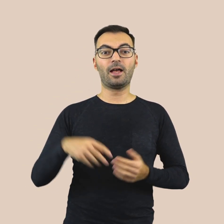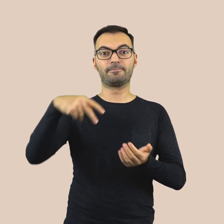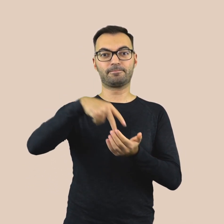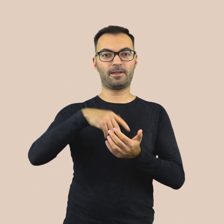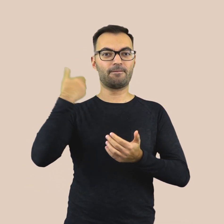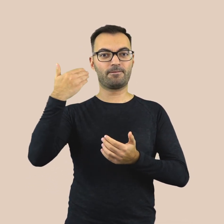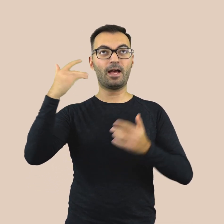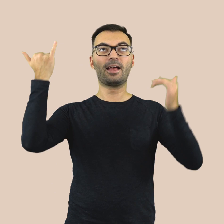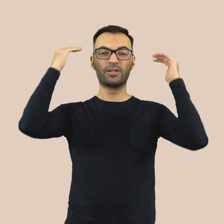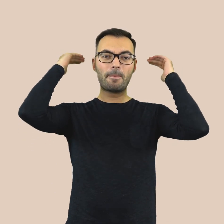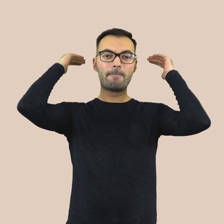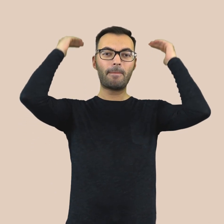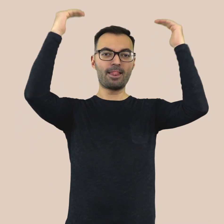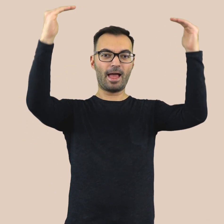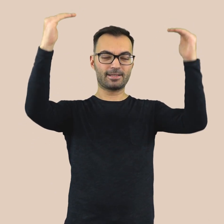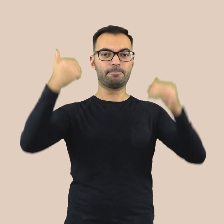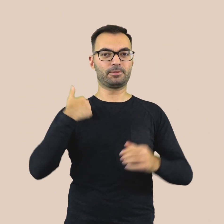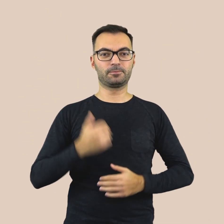Nad kazalnicą zwykle zawieszony był baldachim.